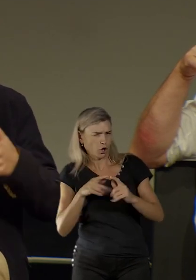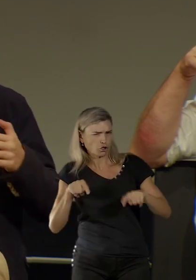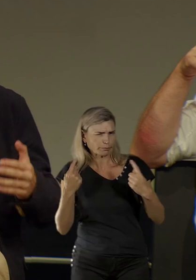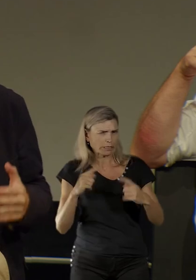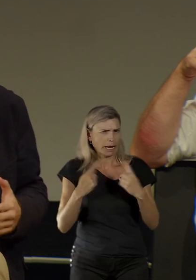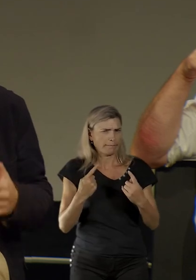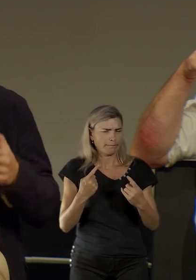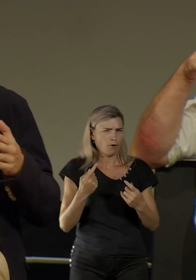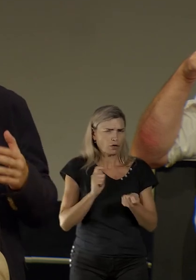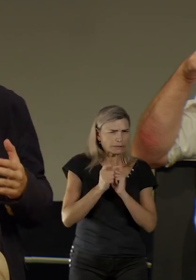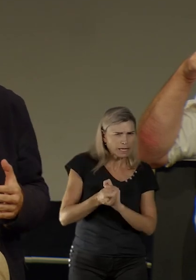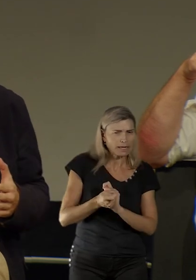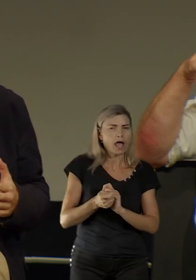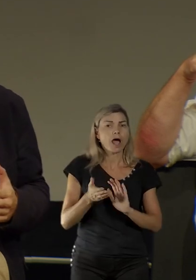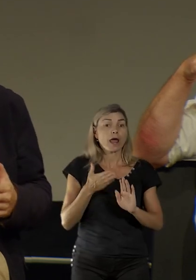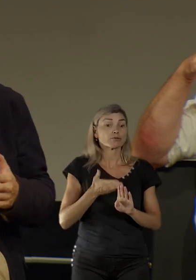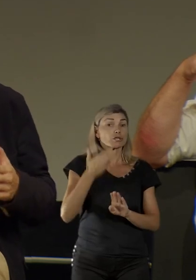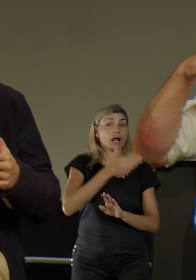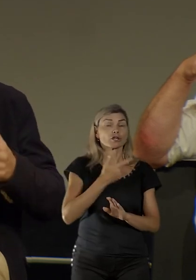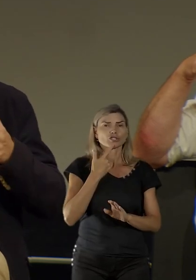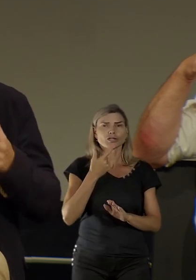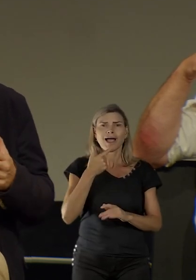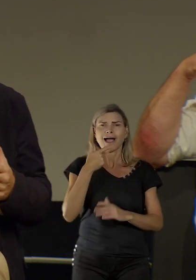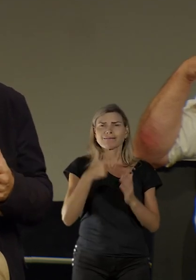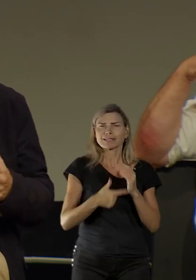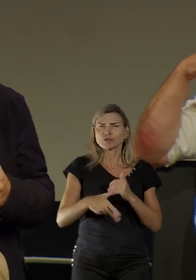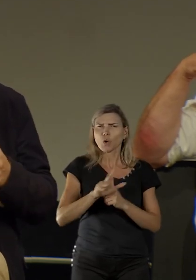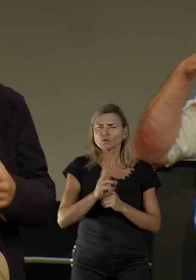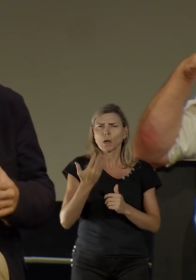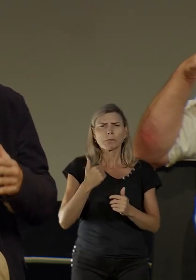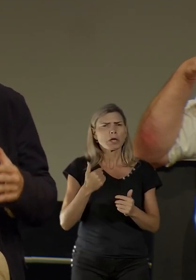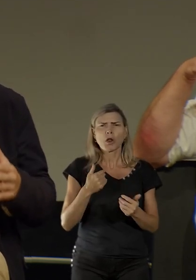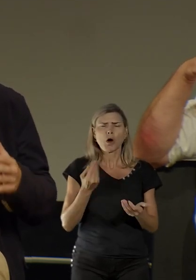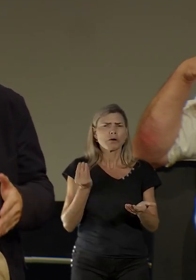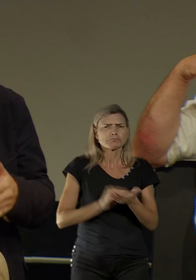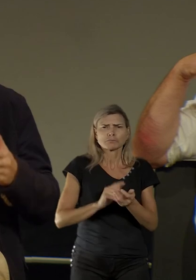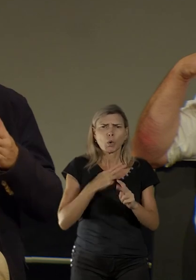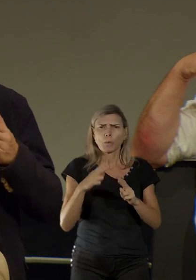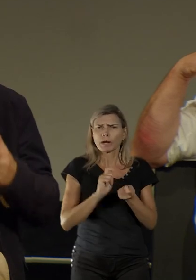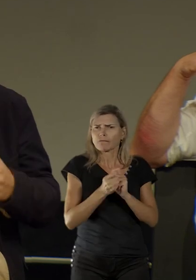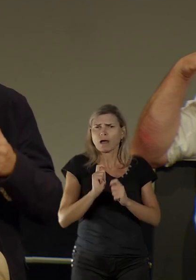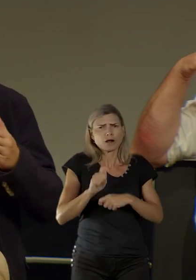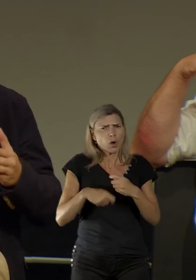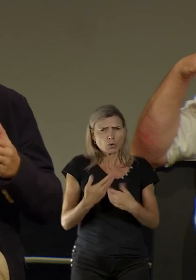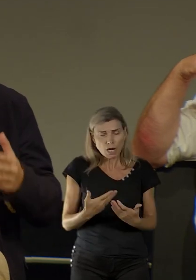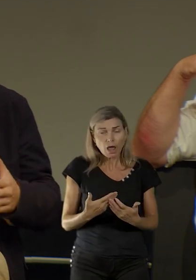v tom prvním kole, v tom roce 2018, který byl ale primárně určený spíš řešení problémů se státní správou